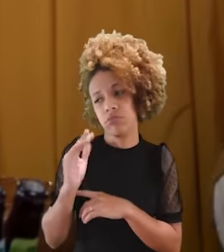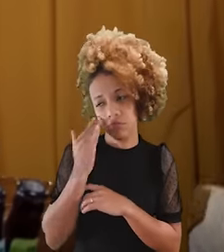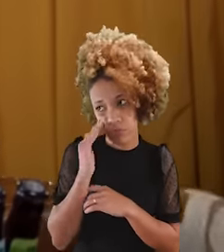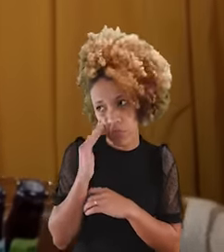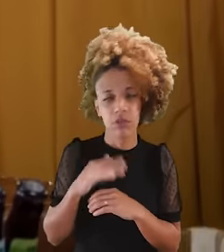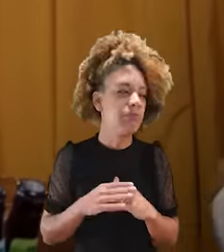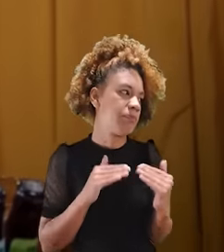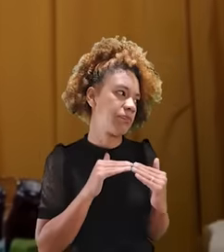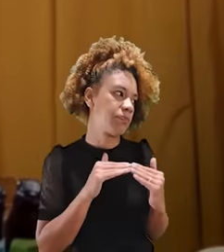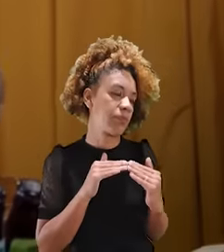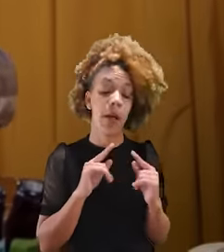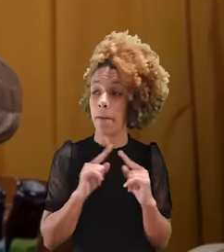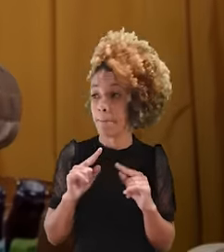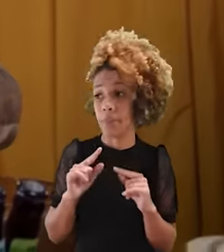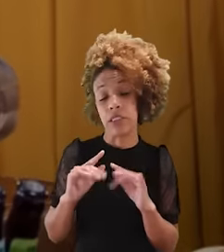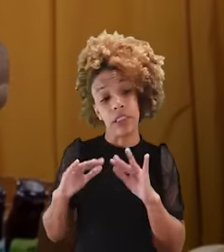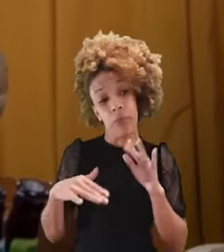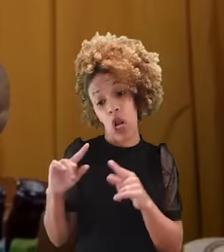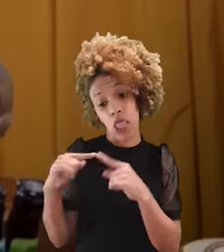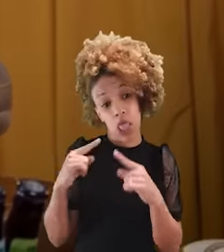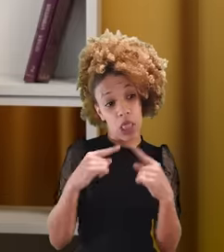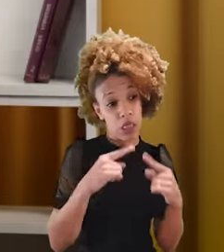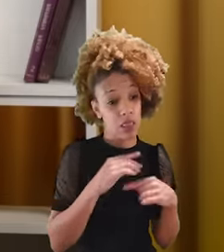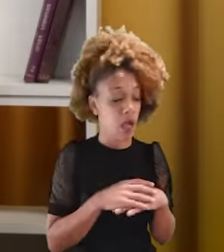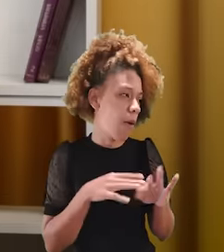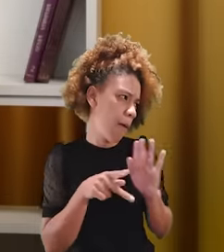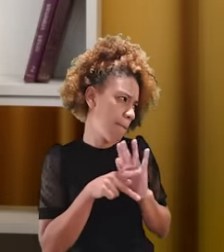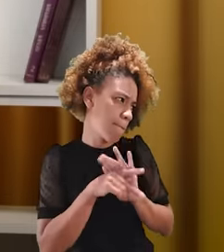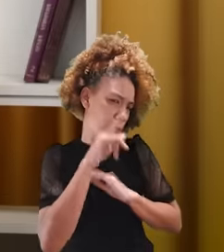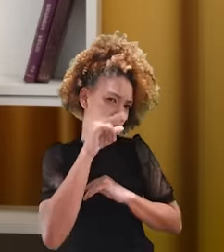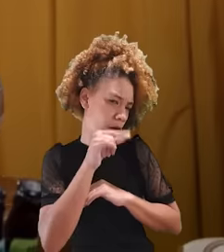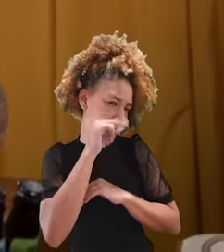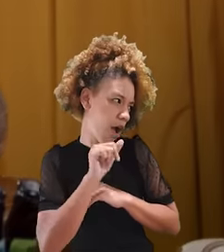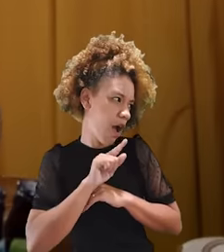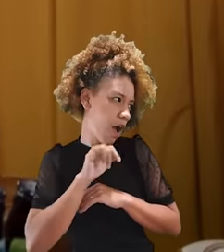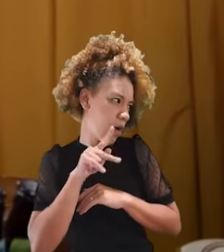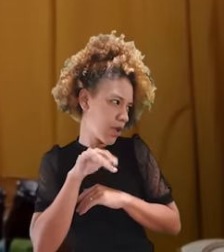sim sim concordo dó com todas as críticas que eu tenho ele outra coisa PR o alkim outra entendeu é